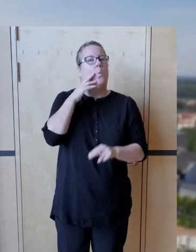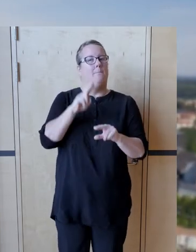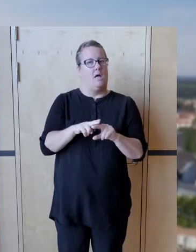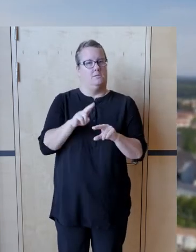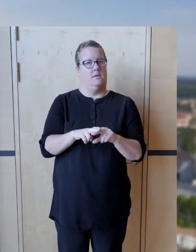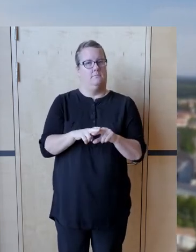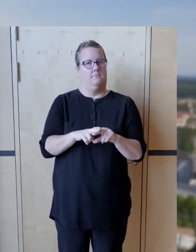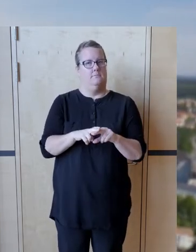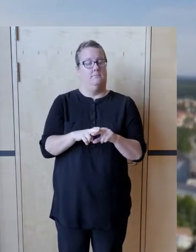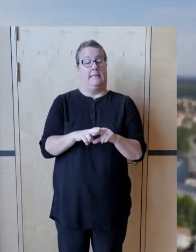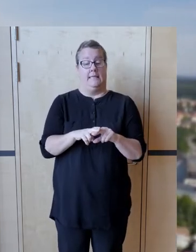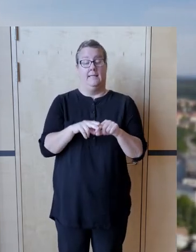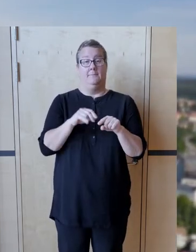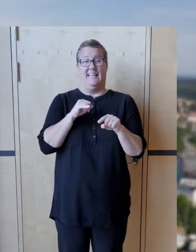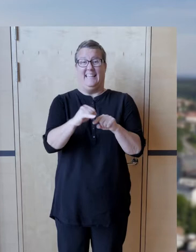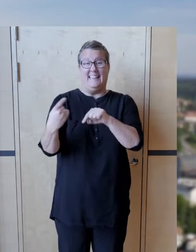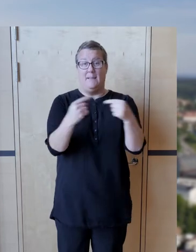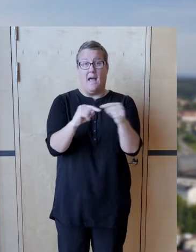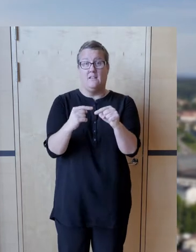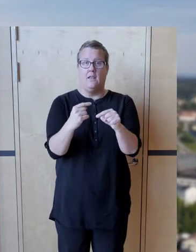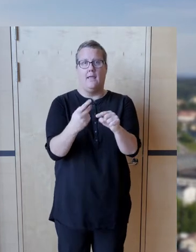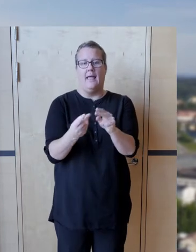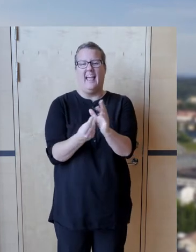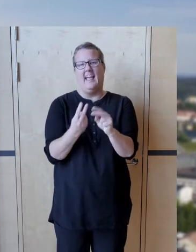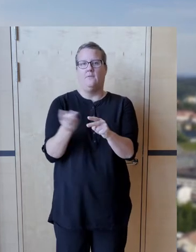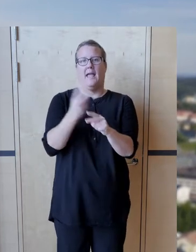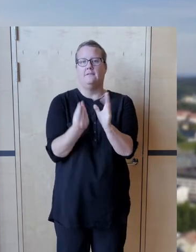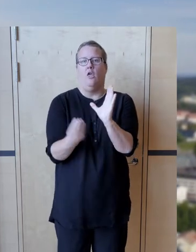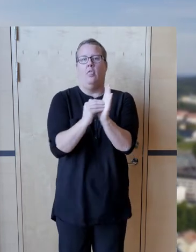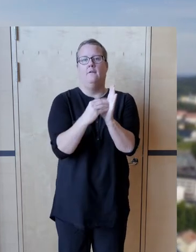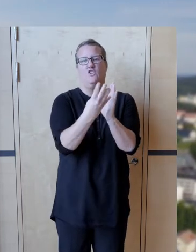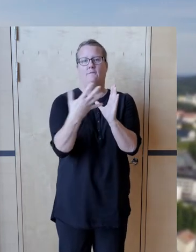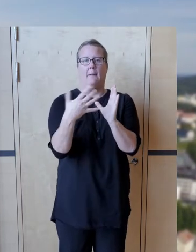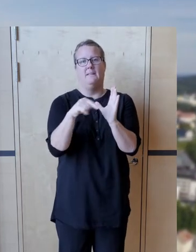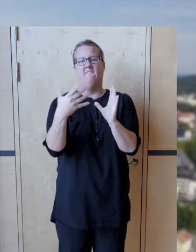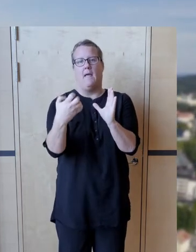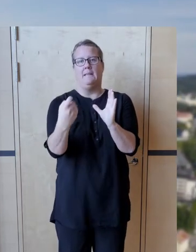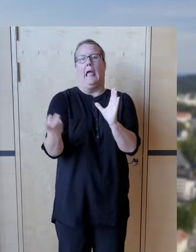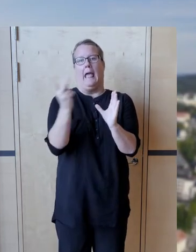I debatten så har de här extra 4550 boende platserna nämnts men det är ingenting som är Gothia så eller